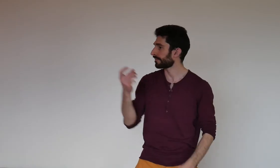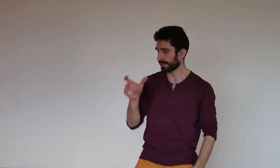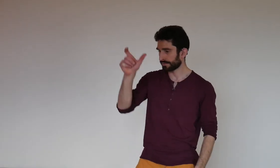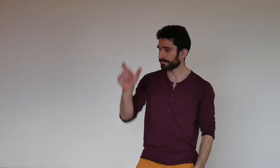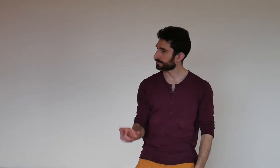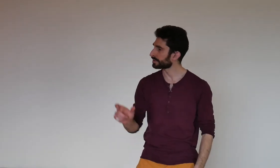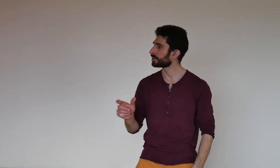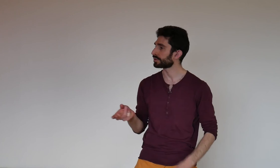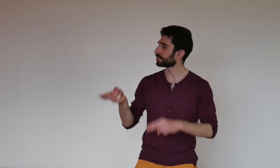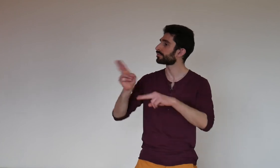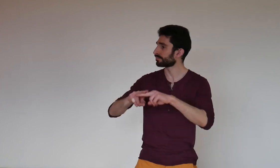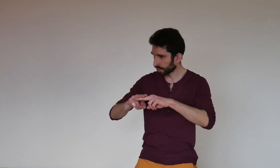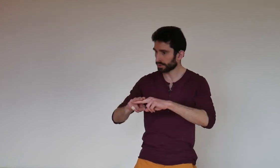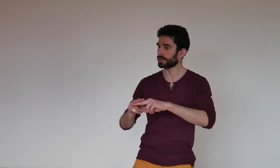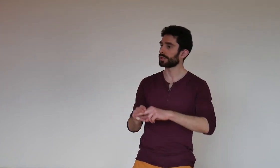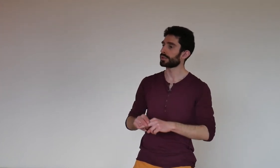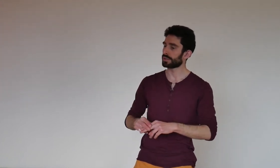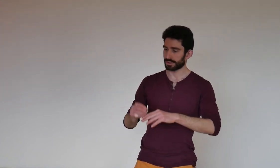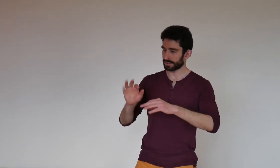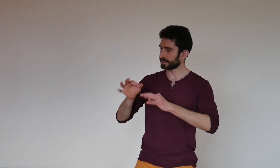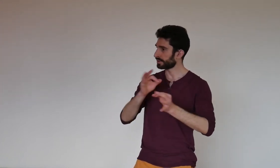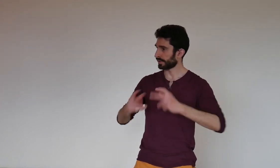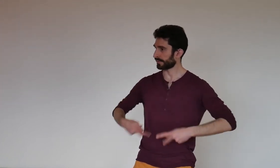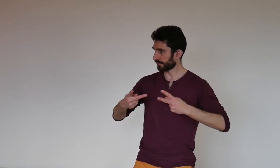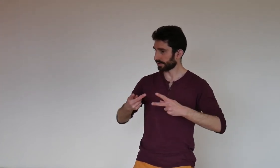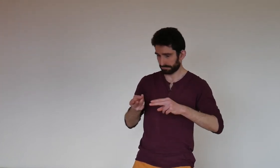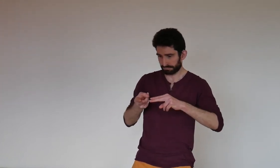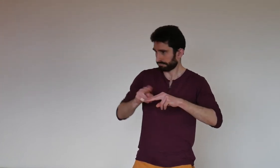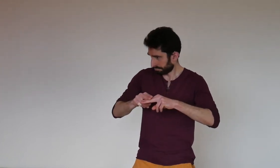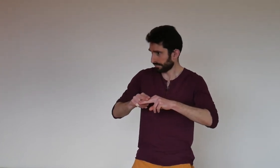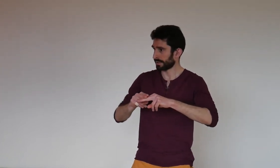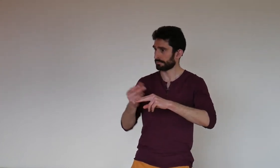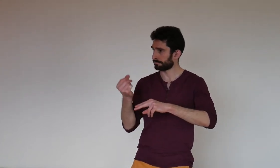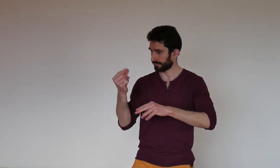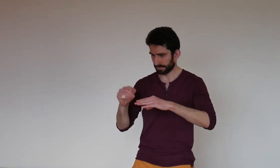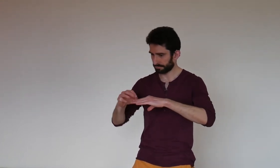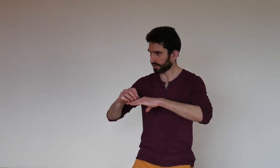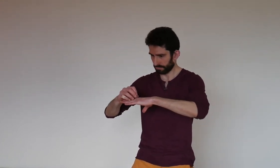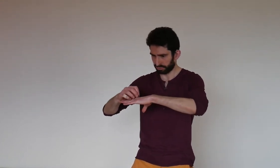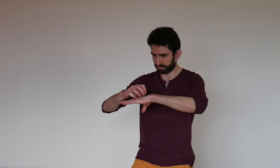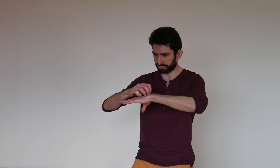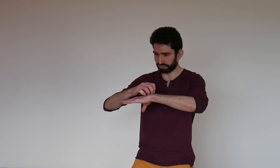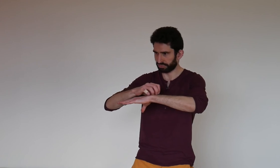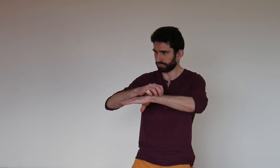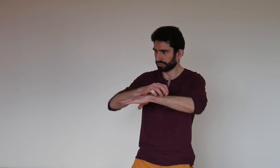Au moment de la mort, les cellules vivantes meurent. Elles sont rapidement décomposées